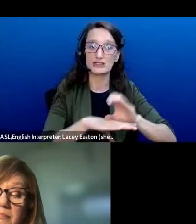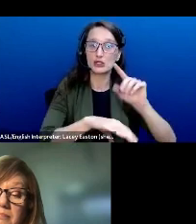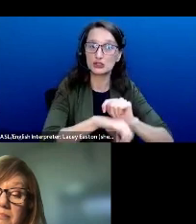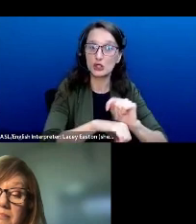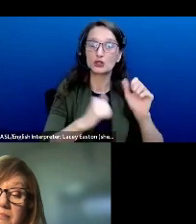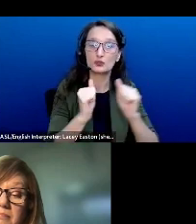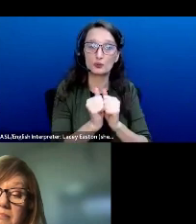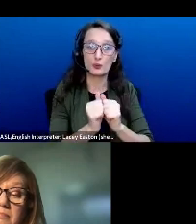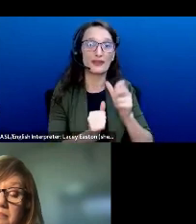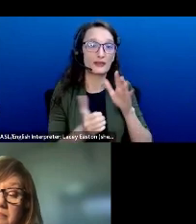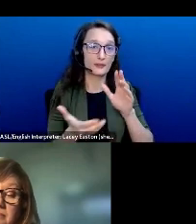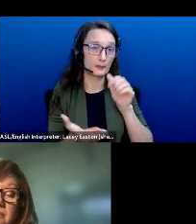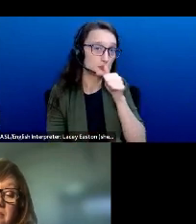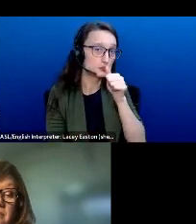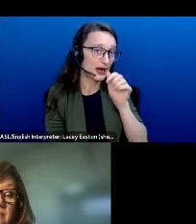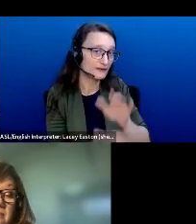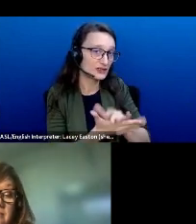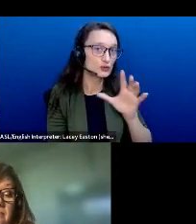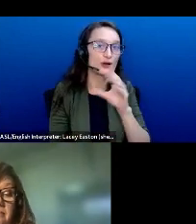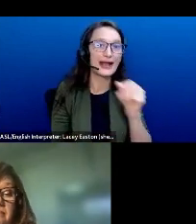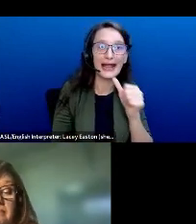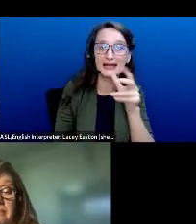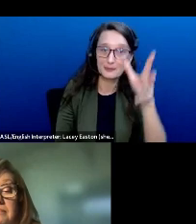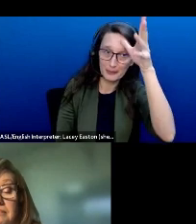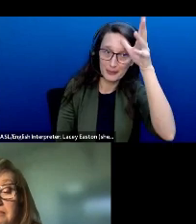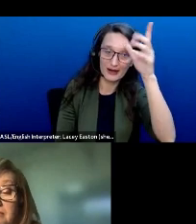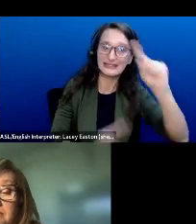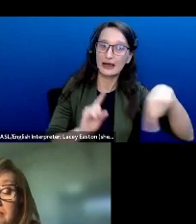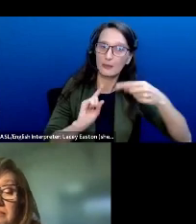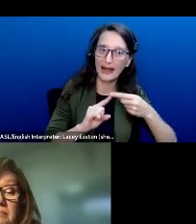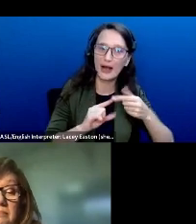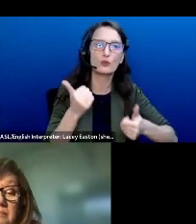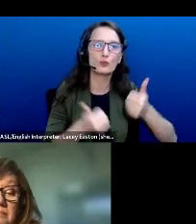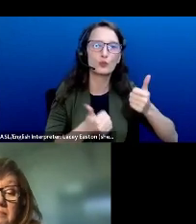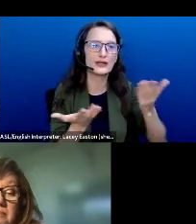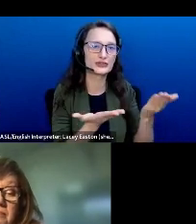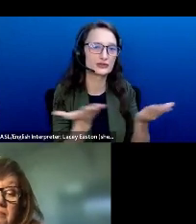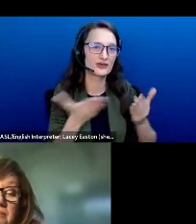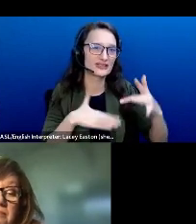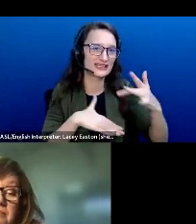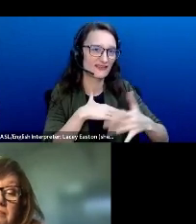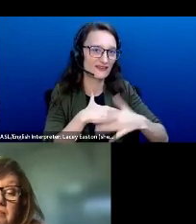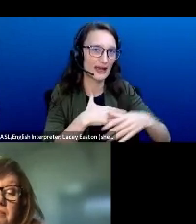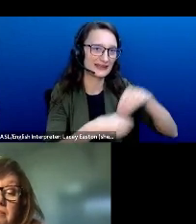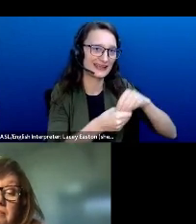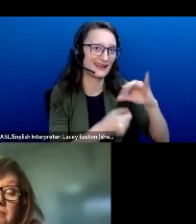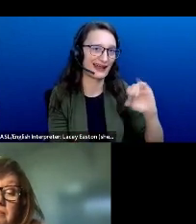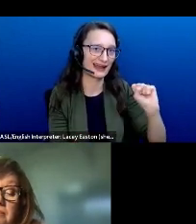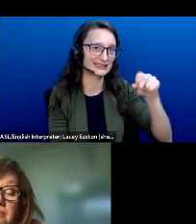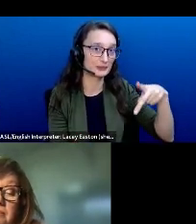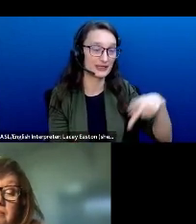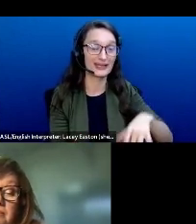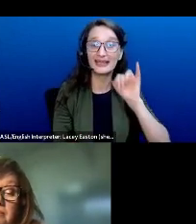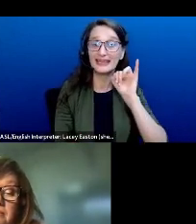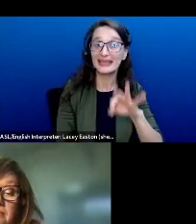los servicios disponibles a través del ISP. Si se ofreció FAPE antes de la colocación en la escuela privada, el